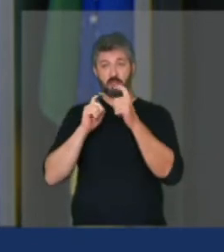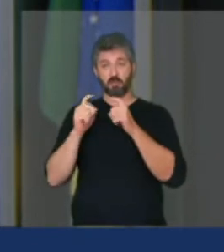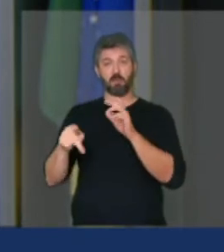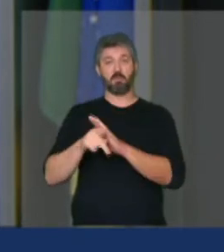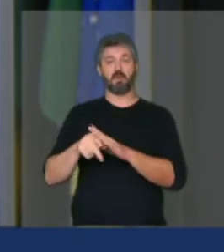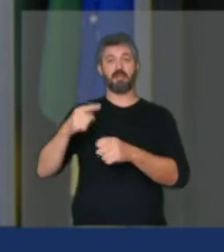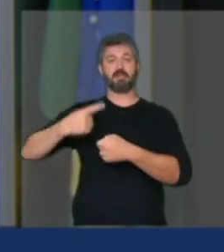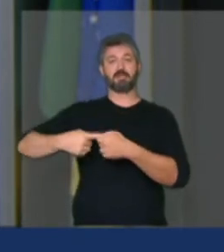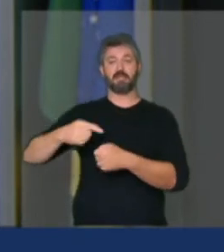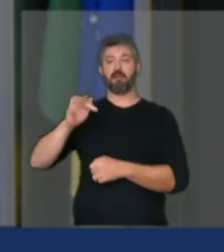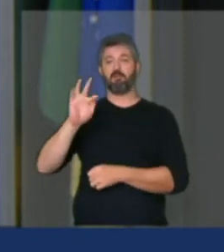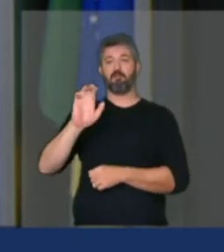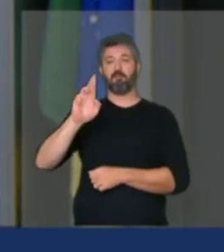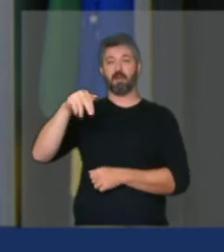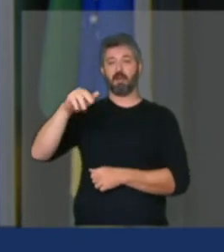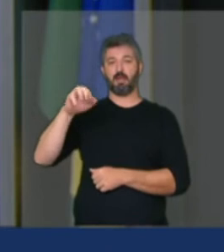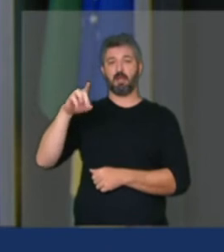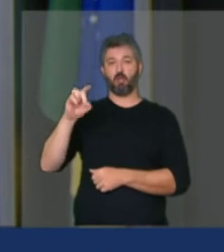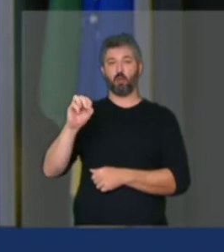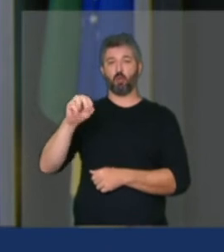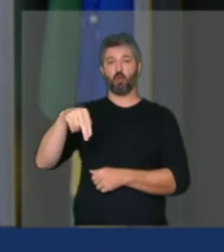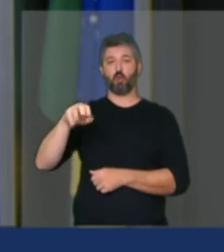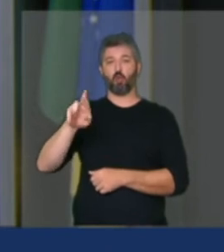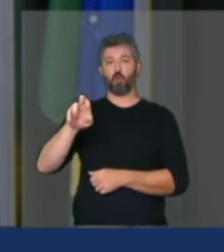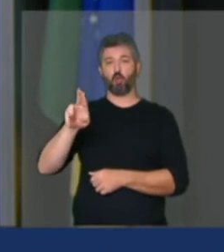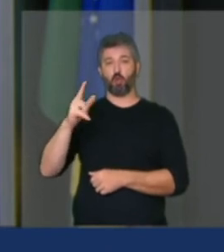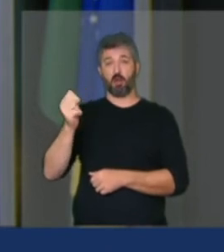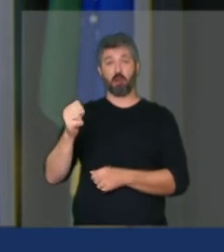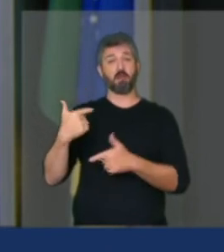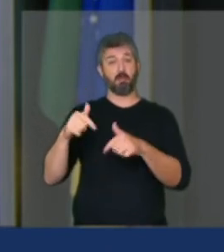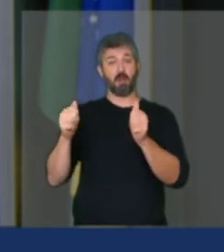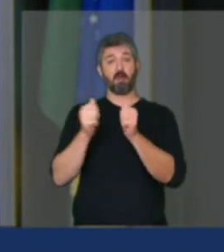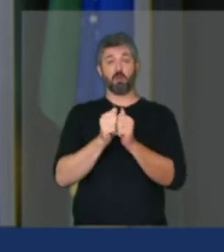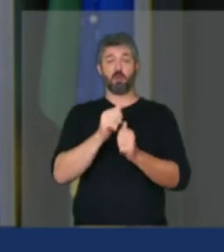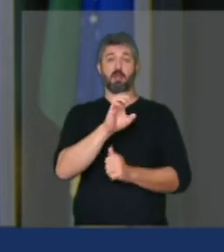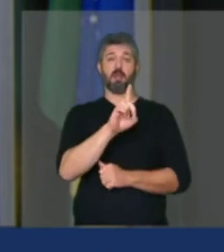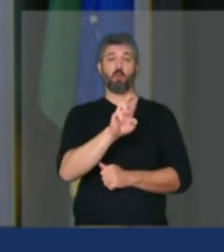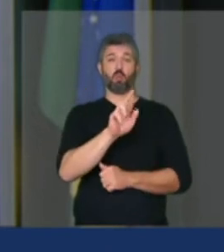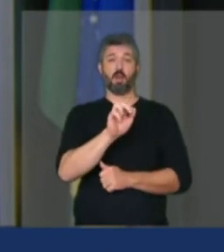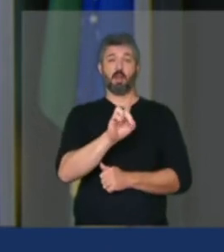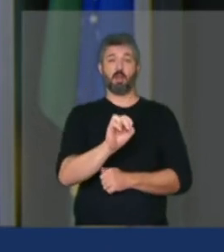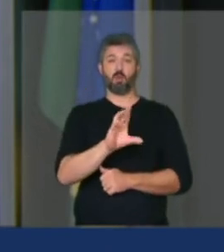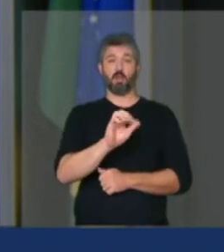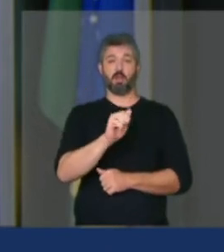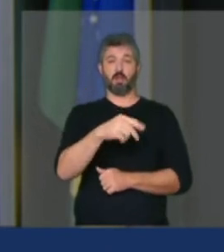CAMPOS. QUERO AQUI SAUDAR GUILHERME, PARABENIZÁ-LO PELO TRABALHO EM FERNANDO DE NORONHA COM O GOVERNADOR PAULO